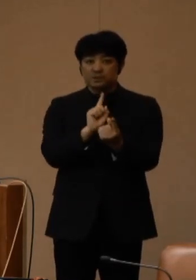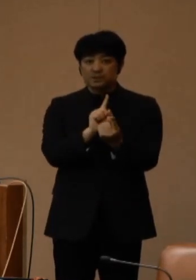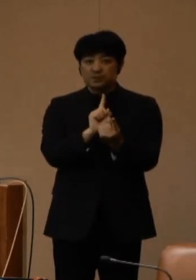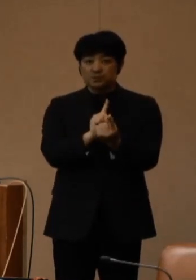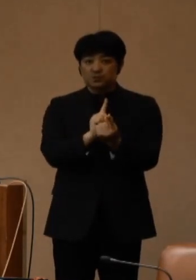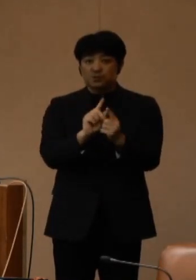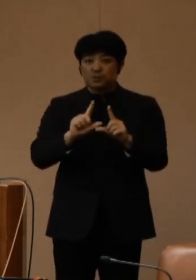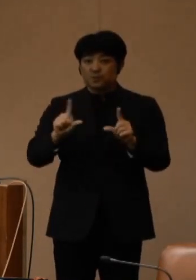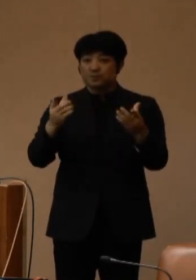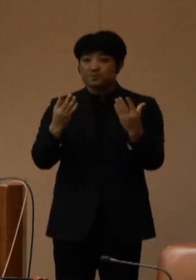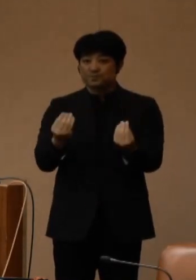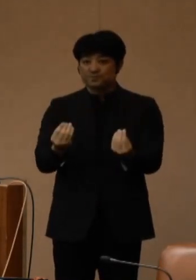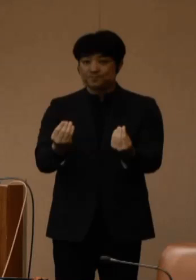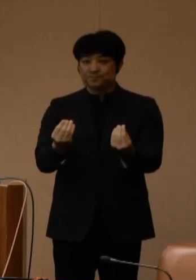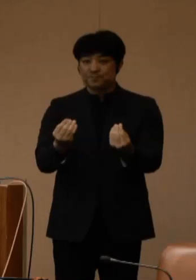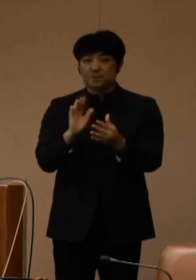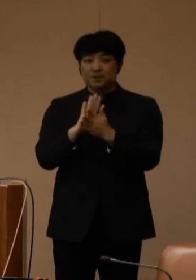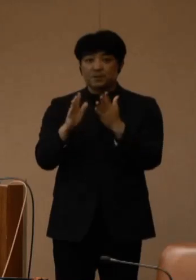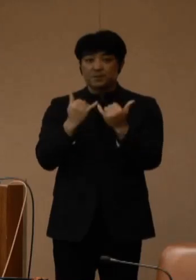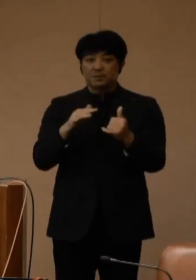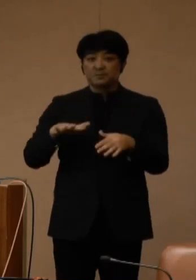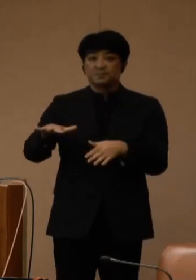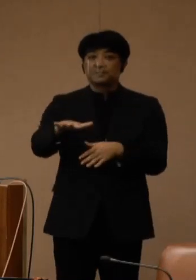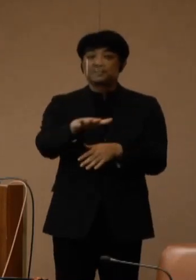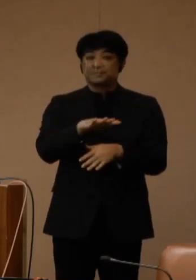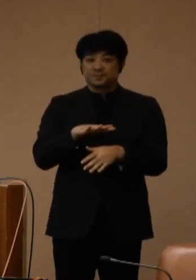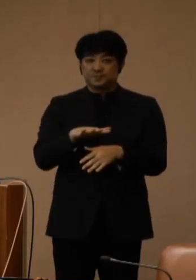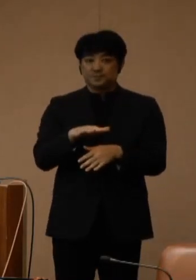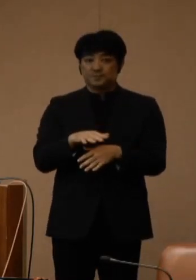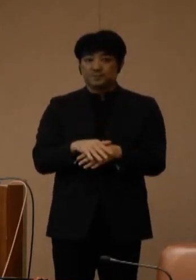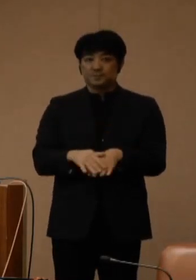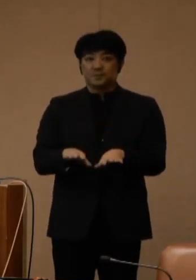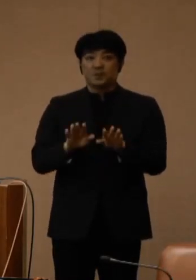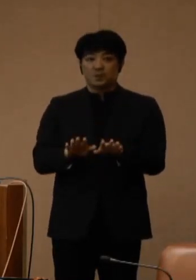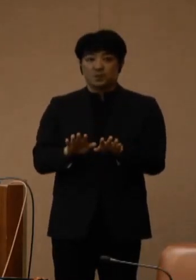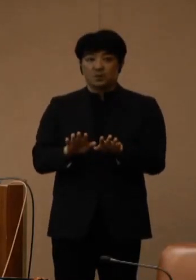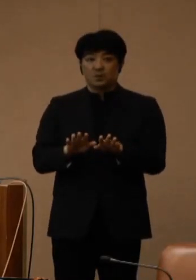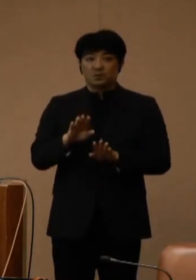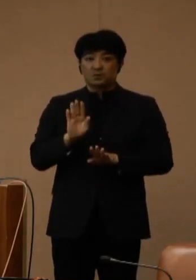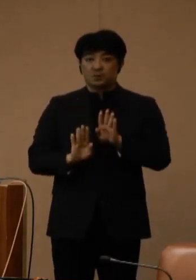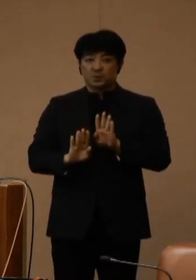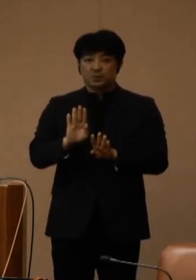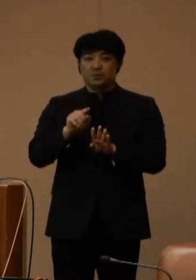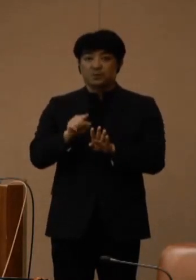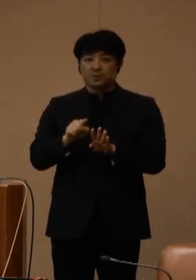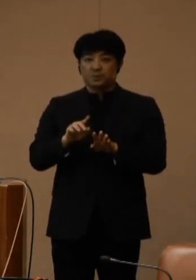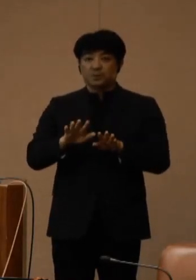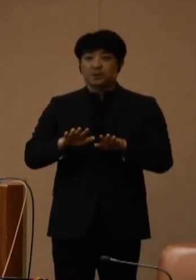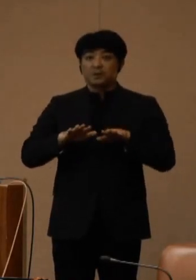県民の皆さまにおかれましても、現在の危機的な状況を、いまいちど